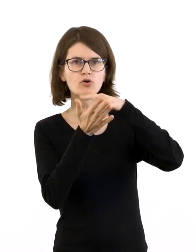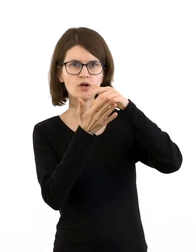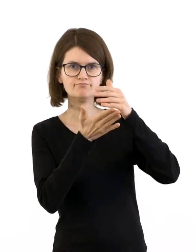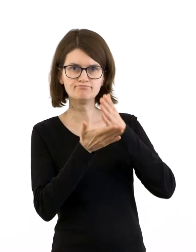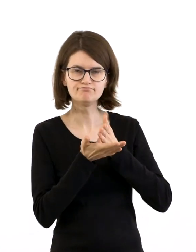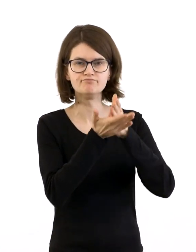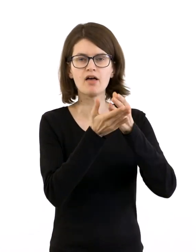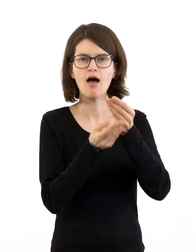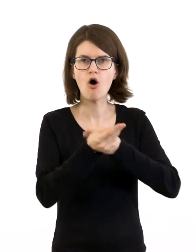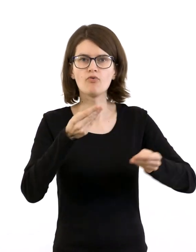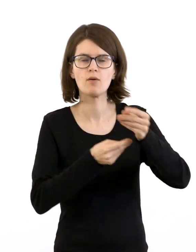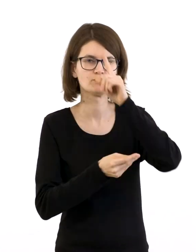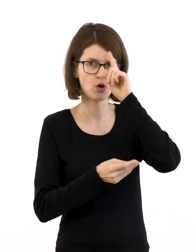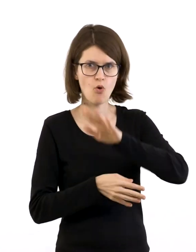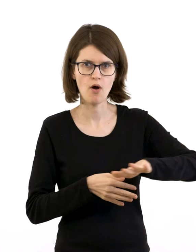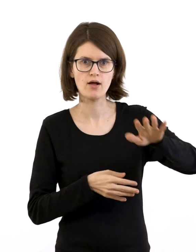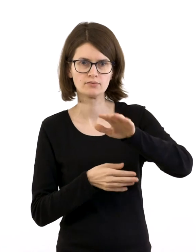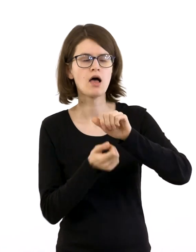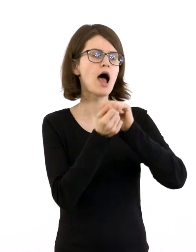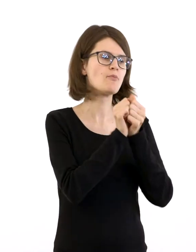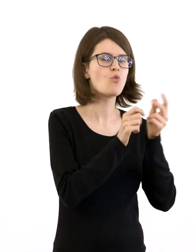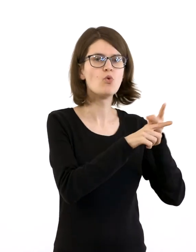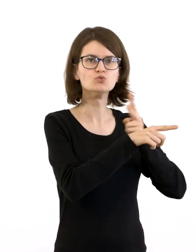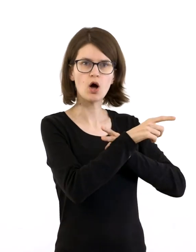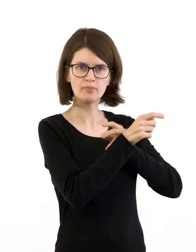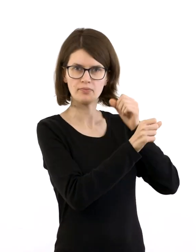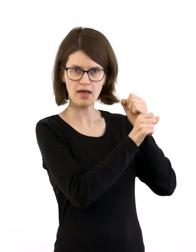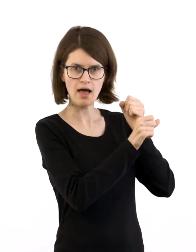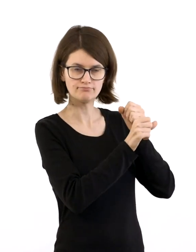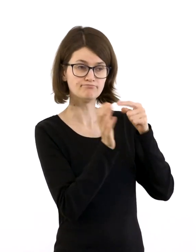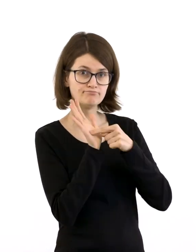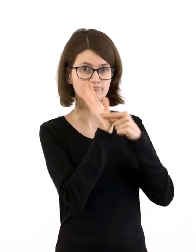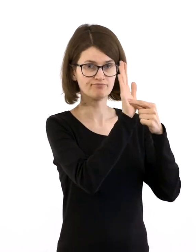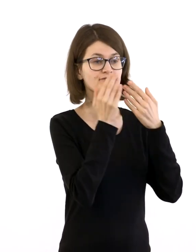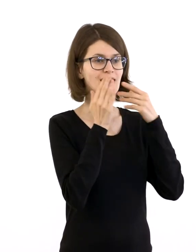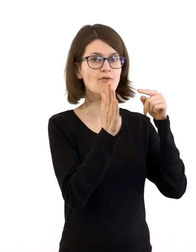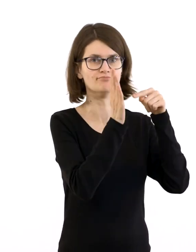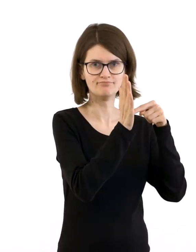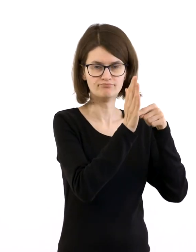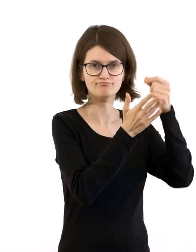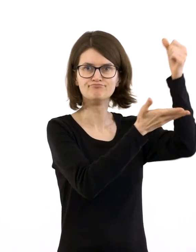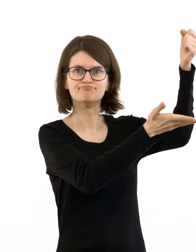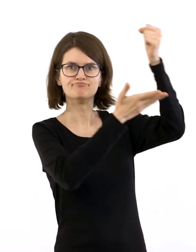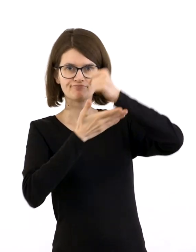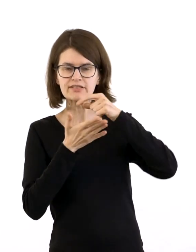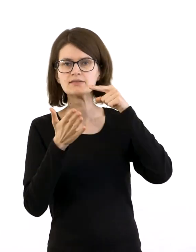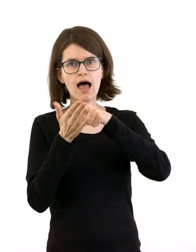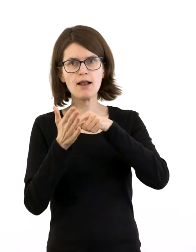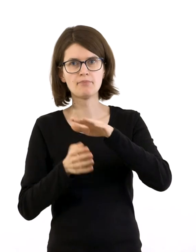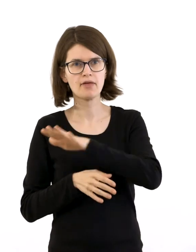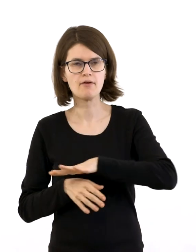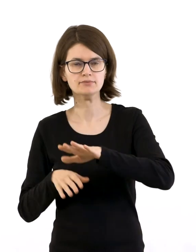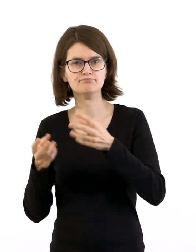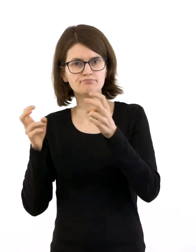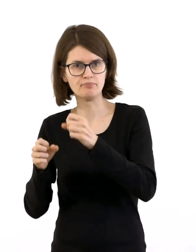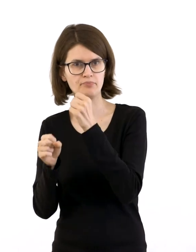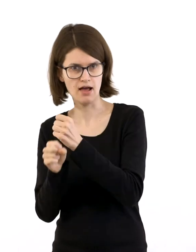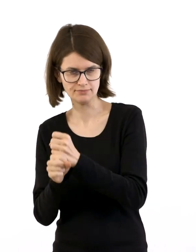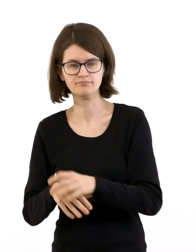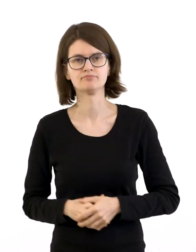Na podstawie biznesplanów, dotacje na utworzenie miejsc pracy przyznają Ośrodki Wsparcia Ekonomii Społecznej czy Urzędy Pracy.